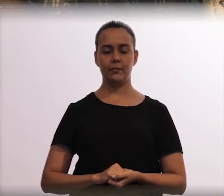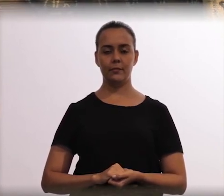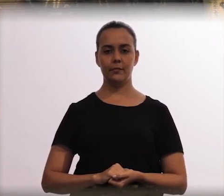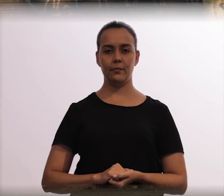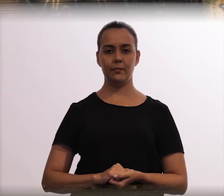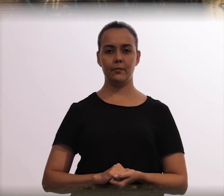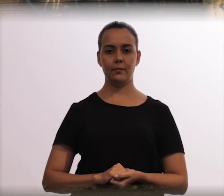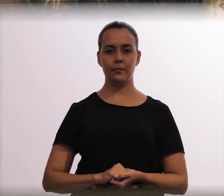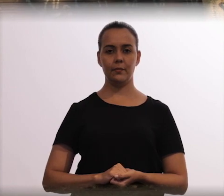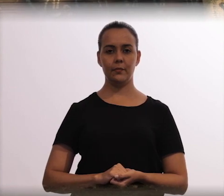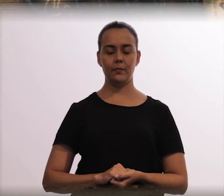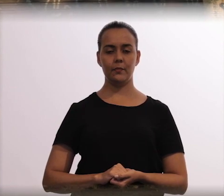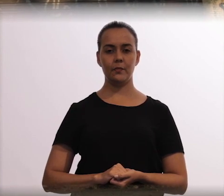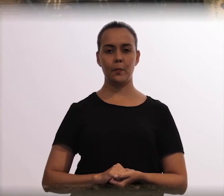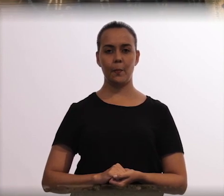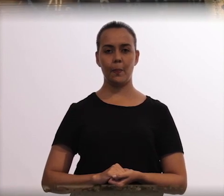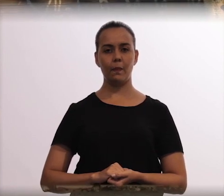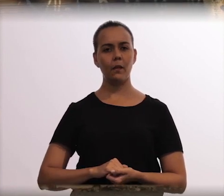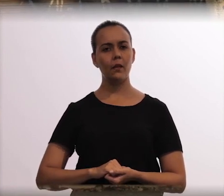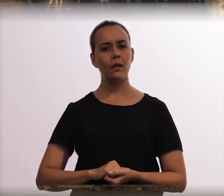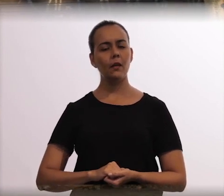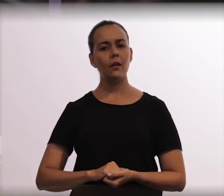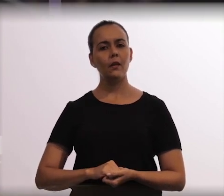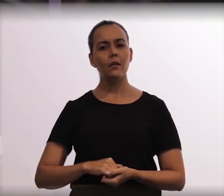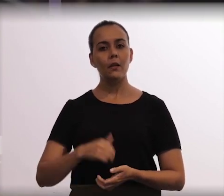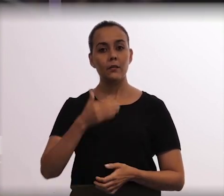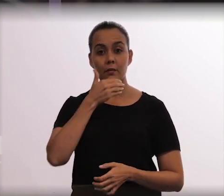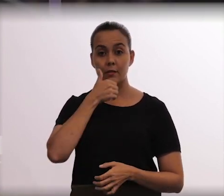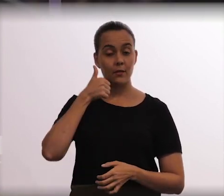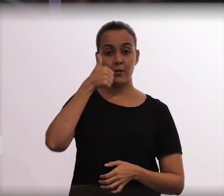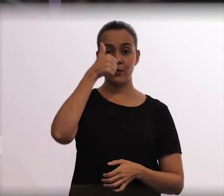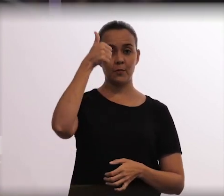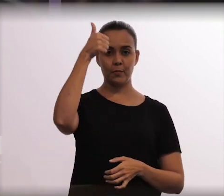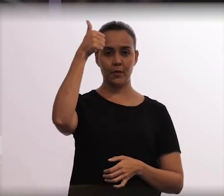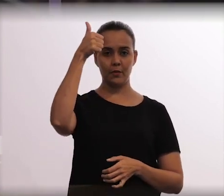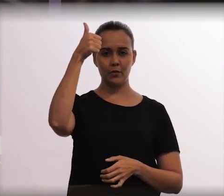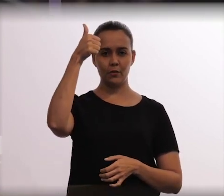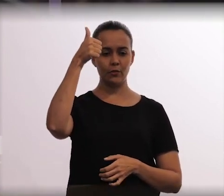As melhores formas urbanas, elas nascem